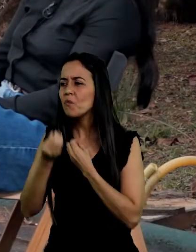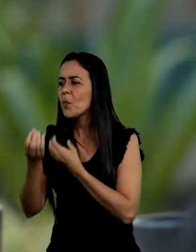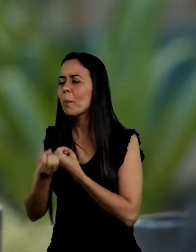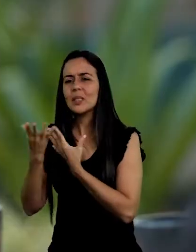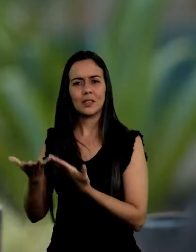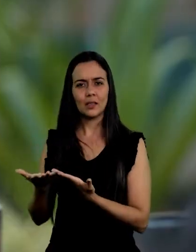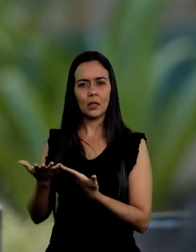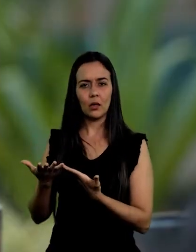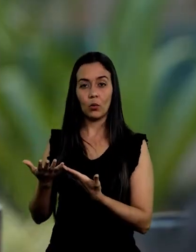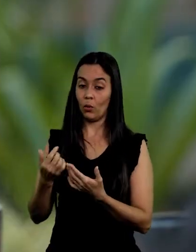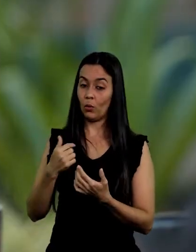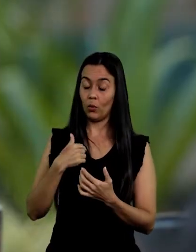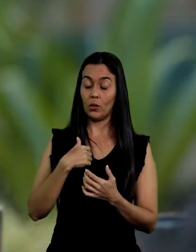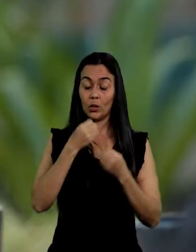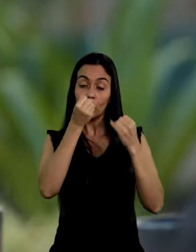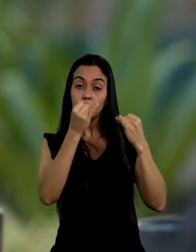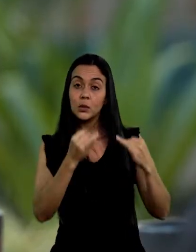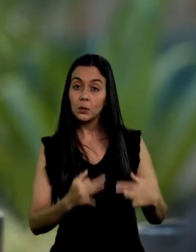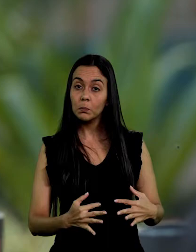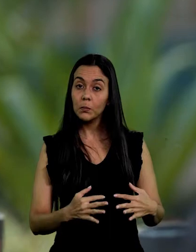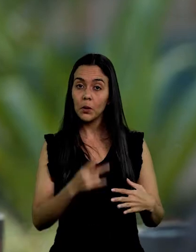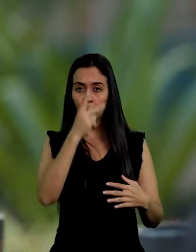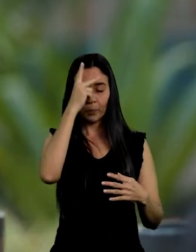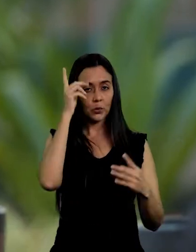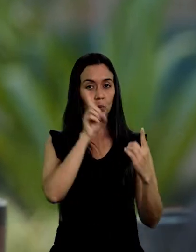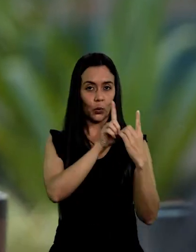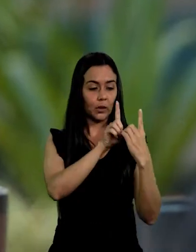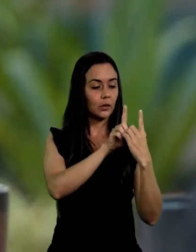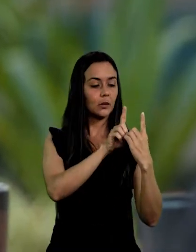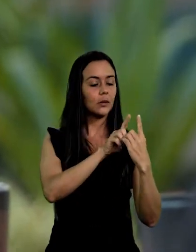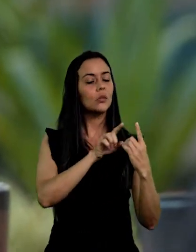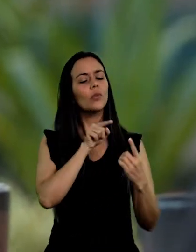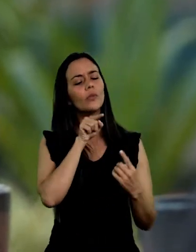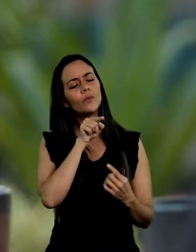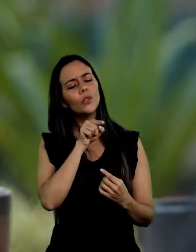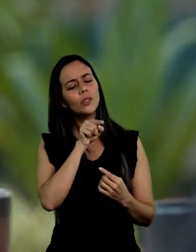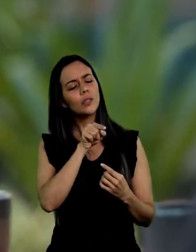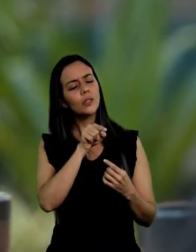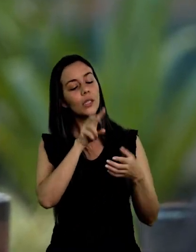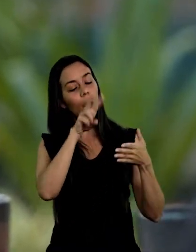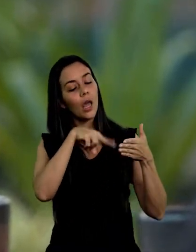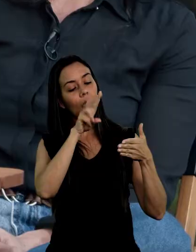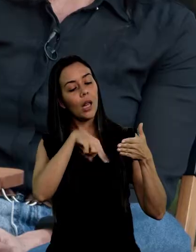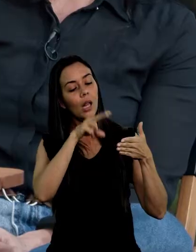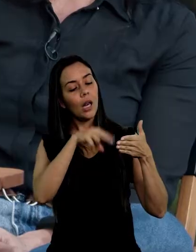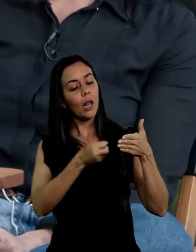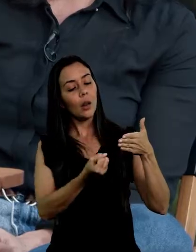quanto de noticiário você tá vendo, quanto de notícia você vê por dia,